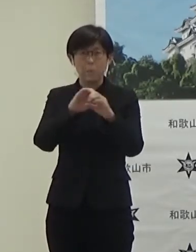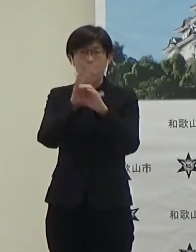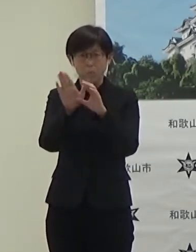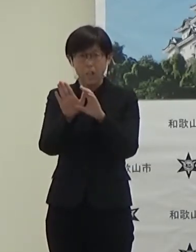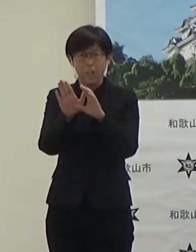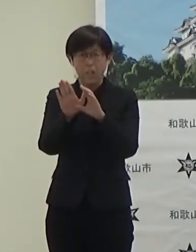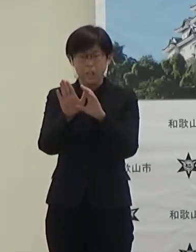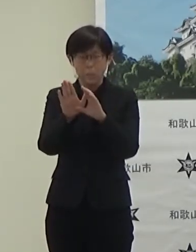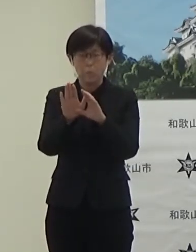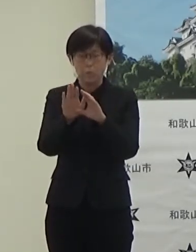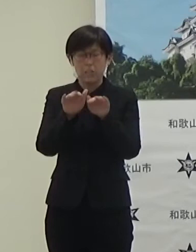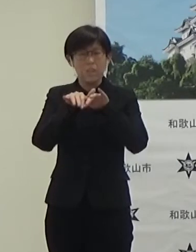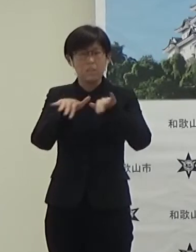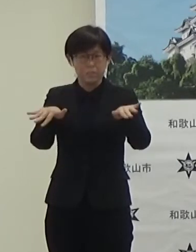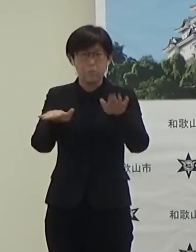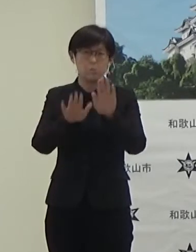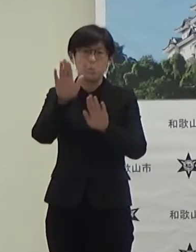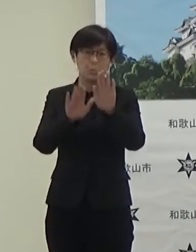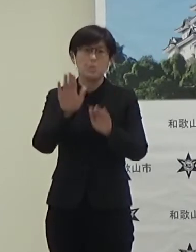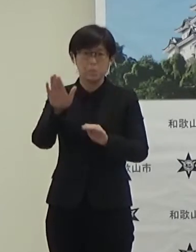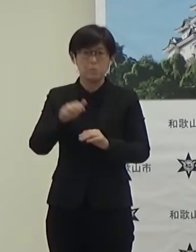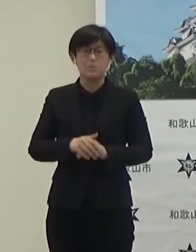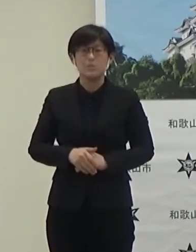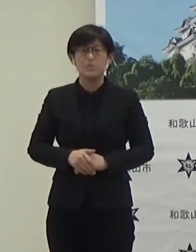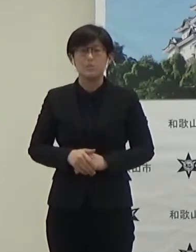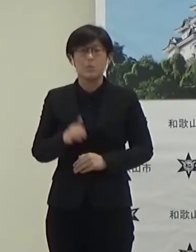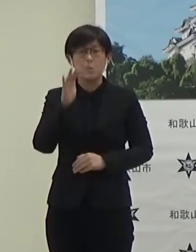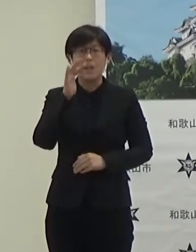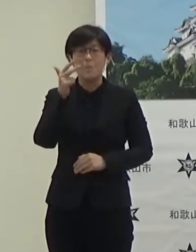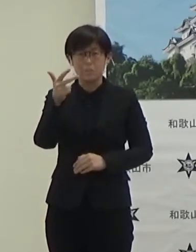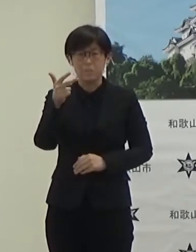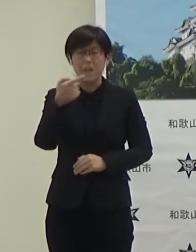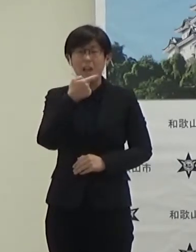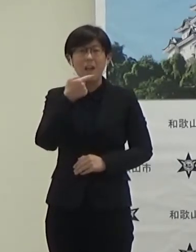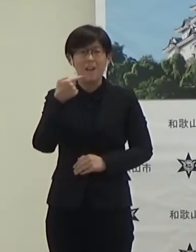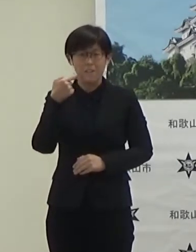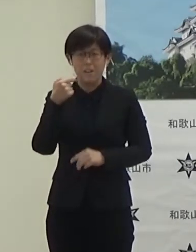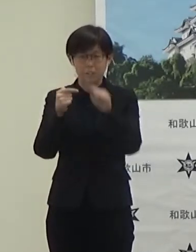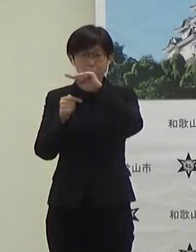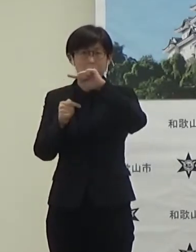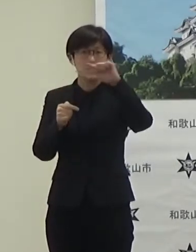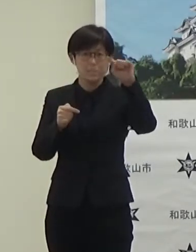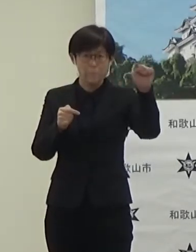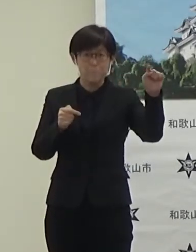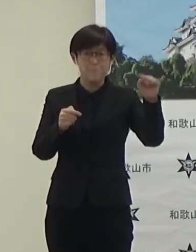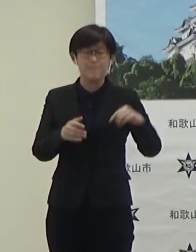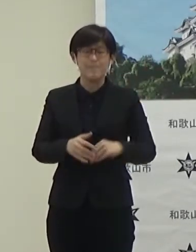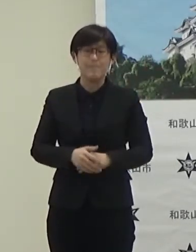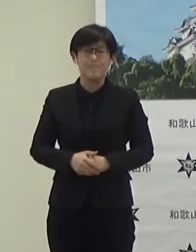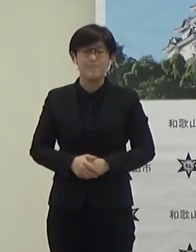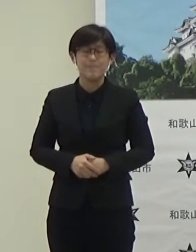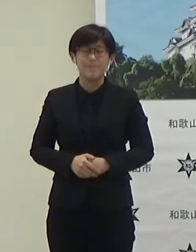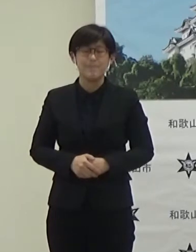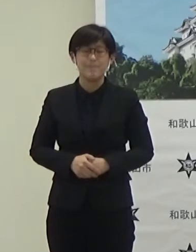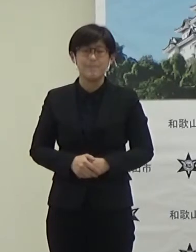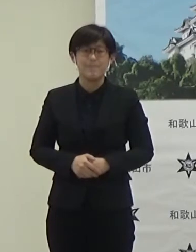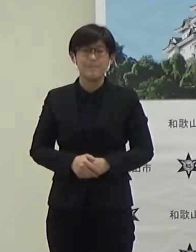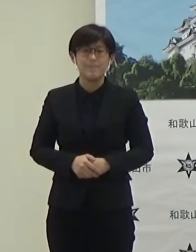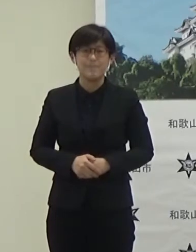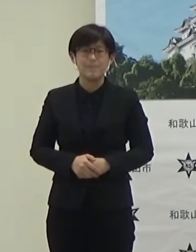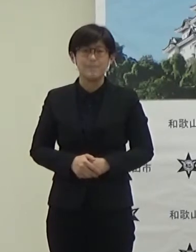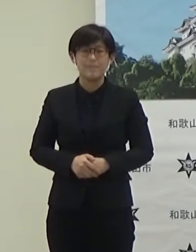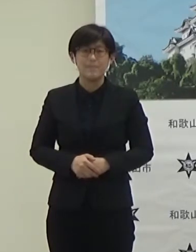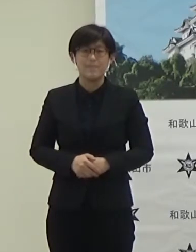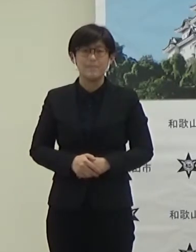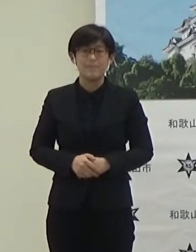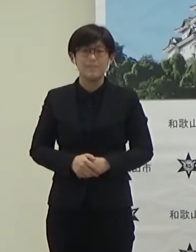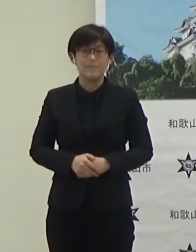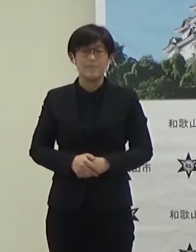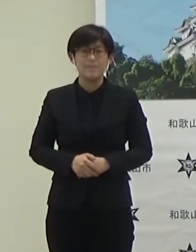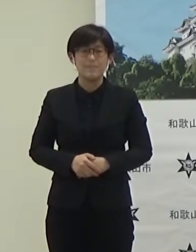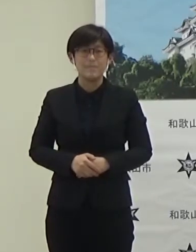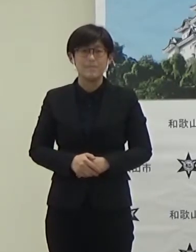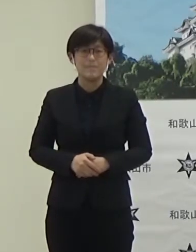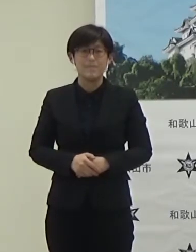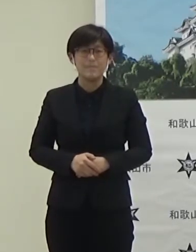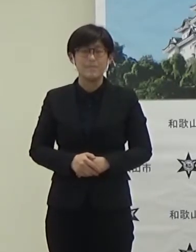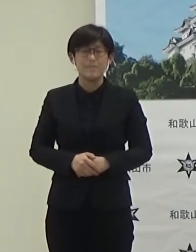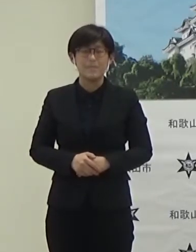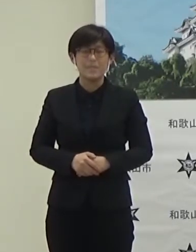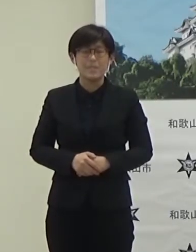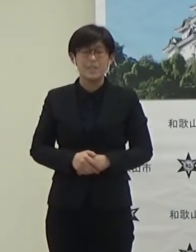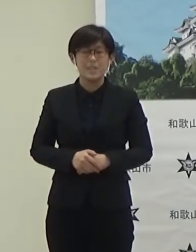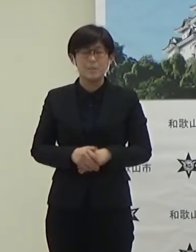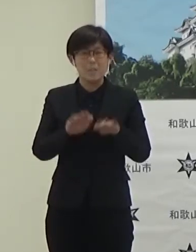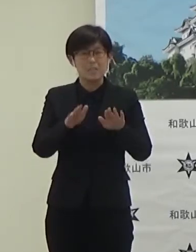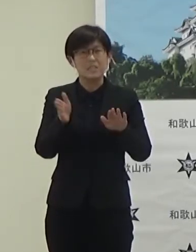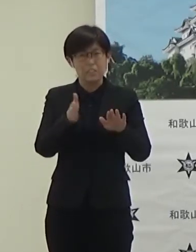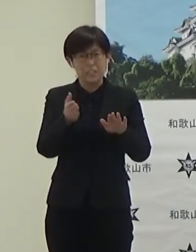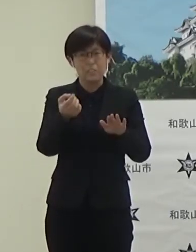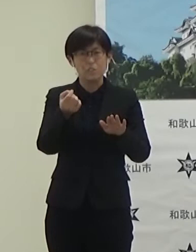これも和歌山市は赤でやってるんですけども、ちょっとここになってですね、リバウンドというか、増えてきました。